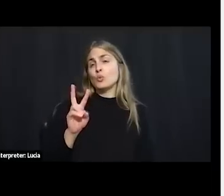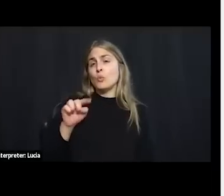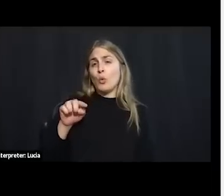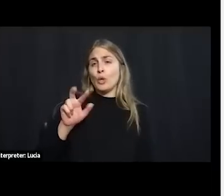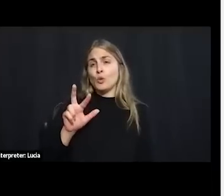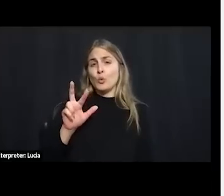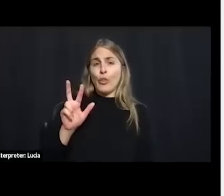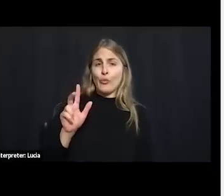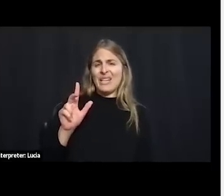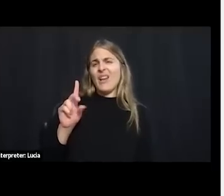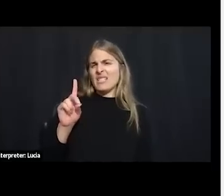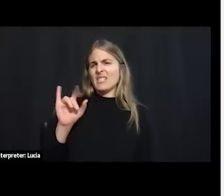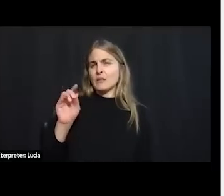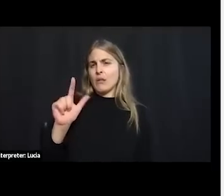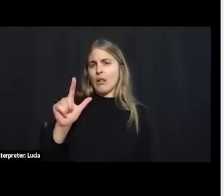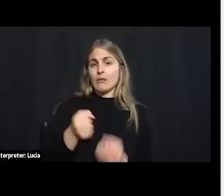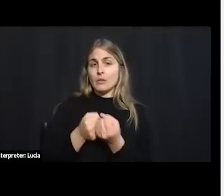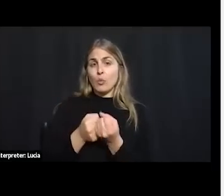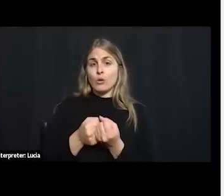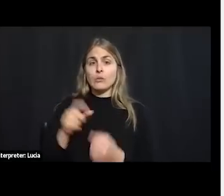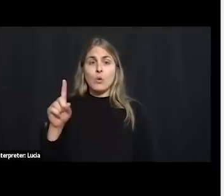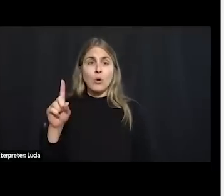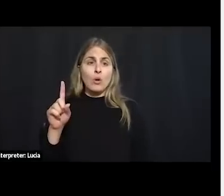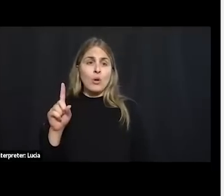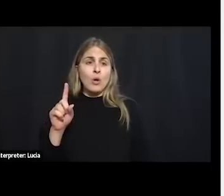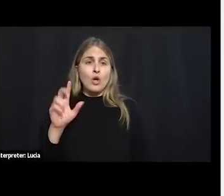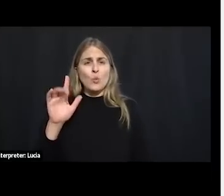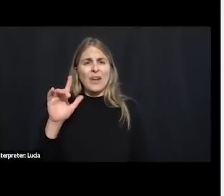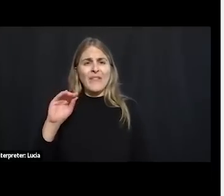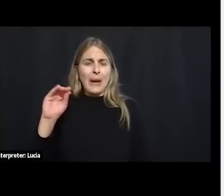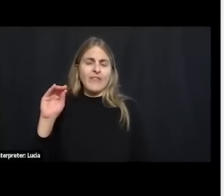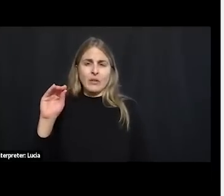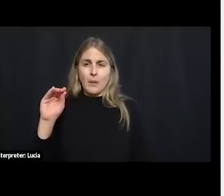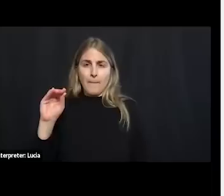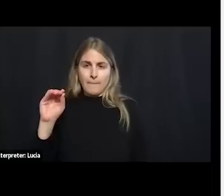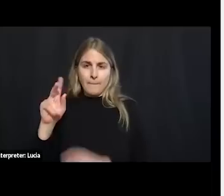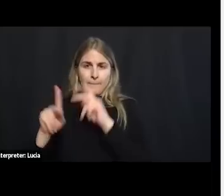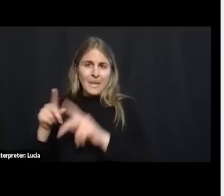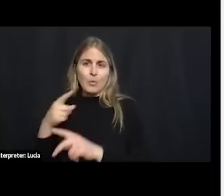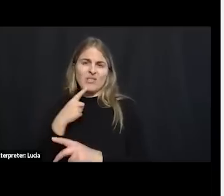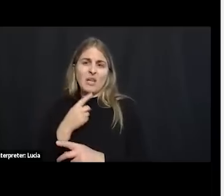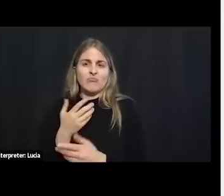25 participantes informaron no tener apoyos distales, por lo que no tenían a nadie en cafeterías o tiendas de comestibles